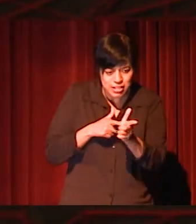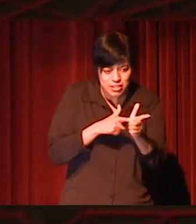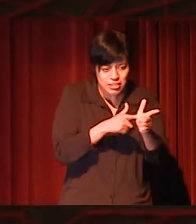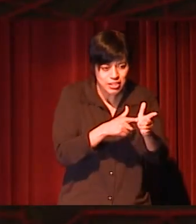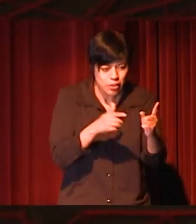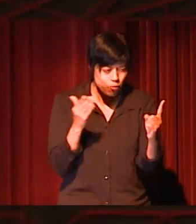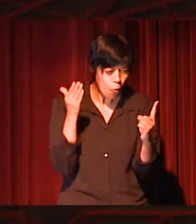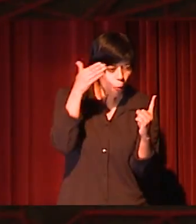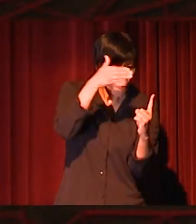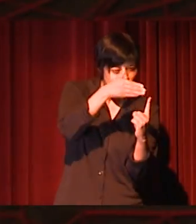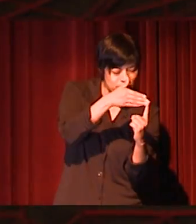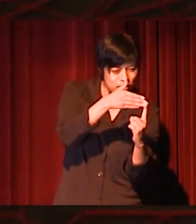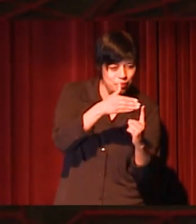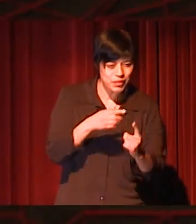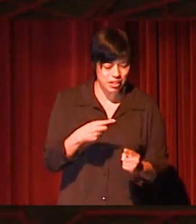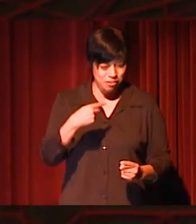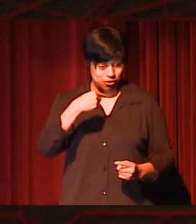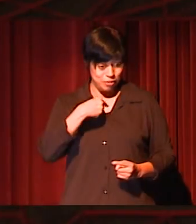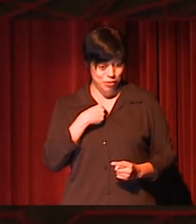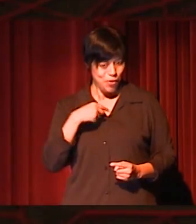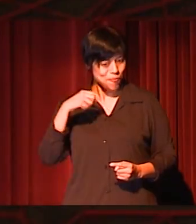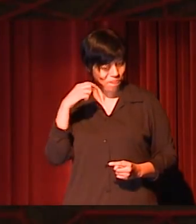Yo era para muchos la definición de éxito laboral.